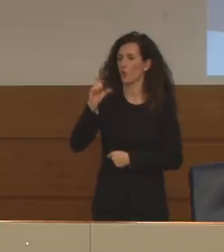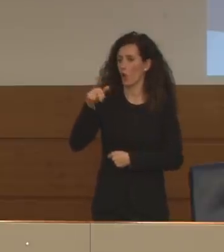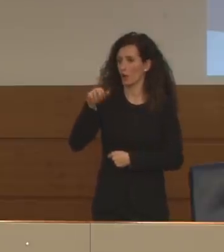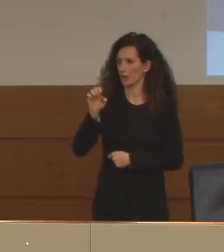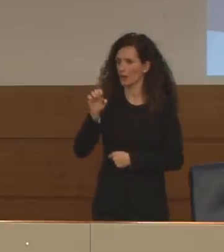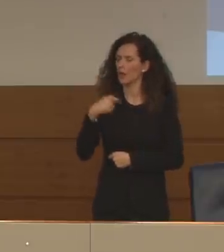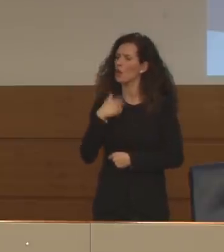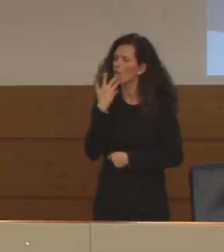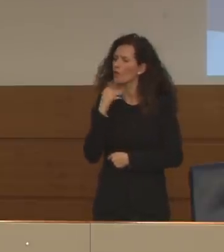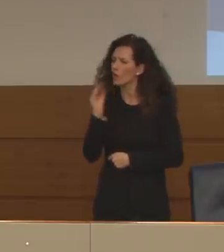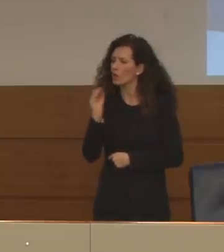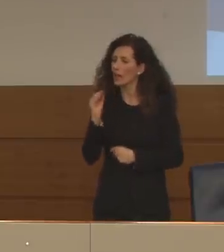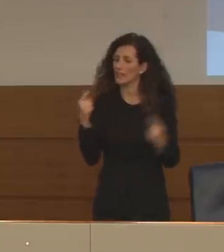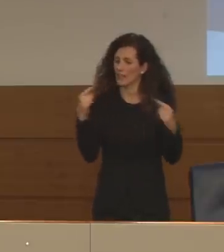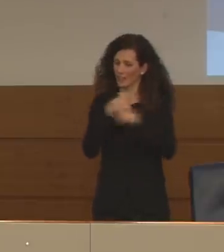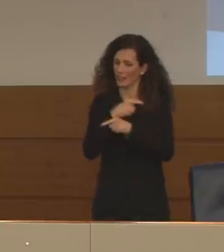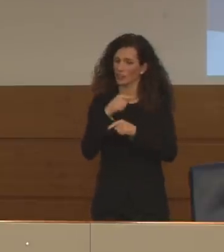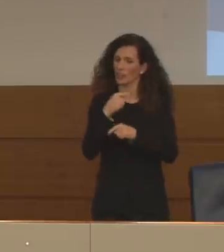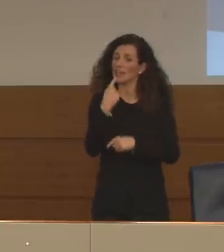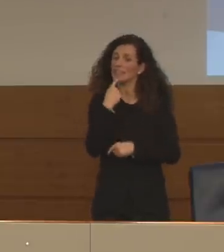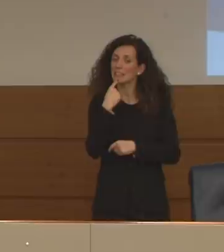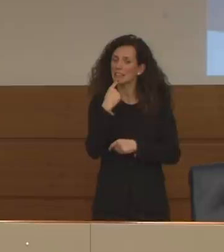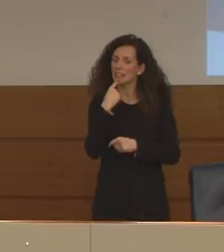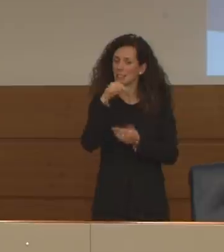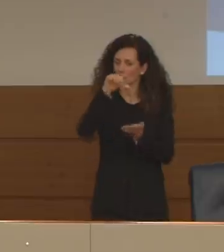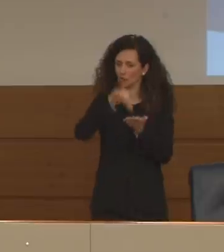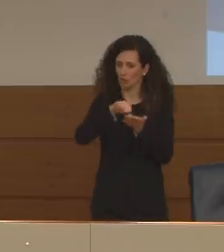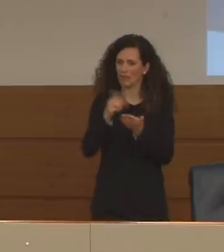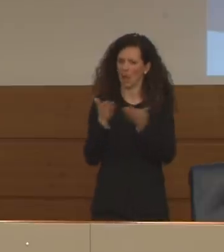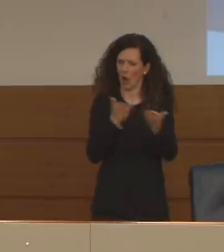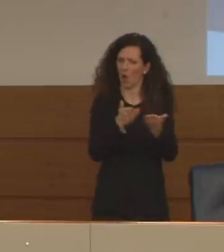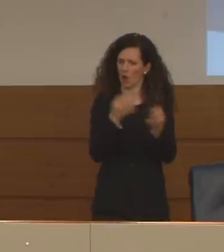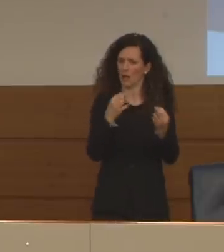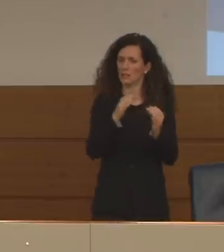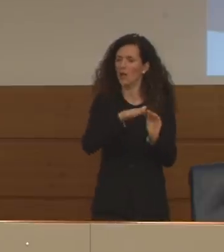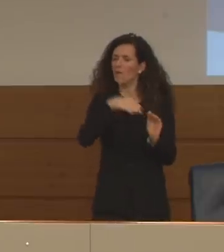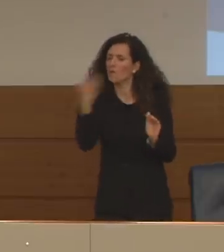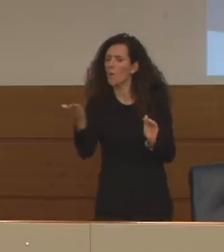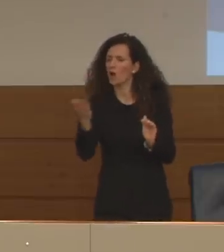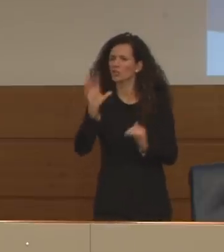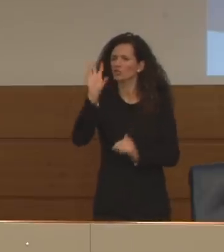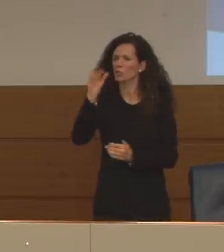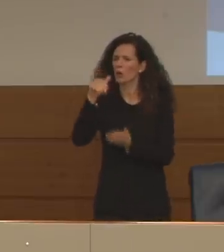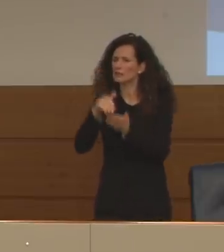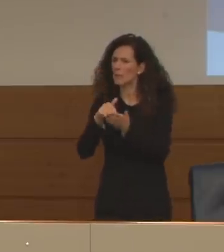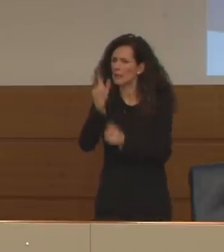stanno fuori dai centri, i circa 50 mila stimati senza fissa dimora, migranti ma